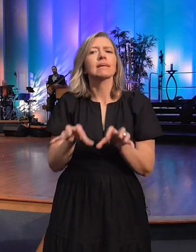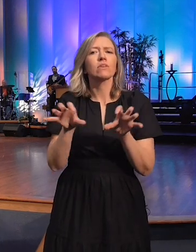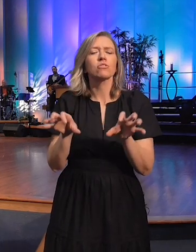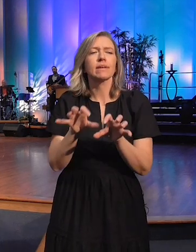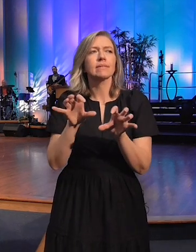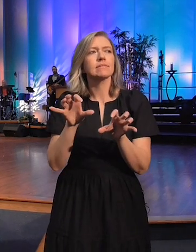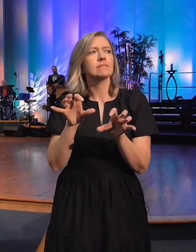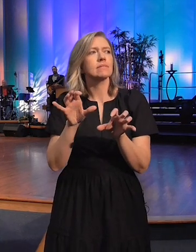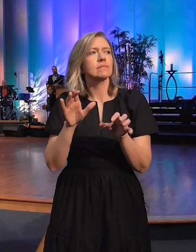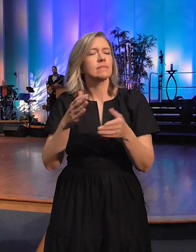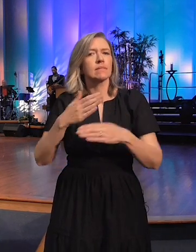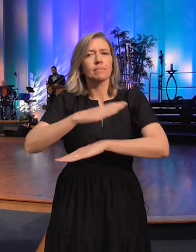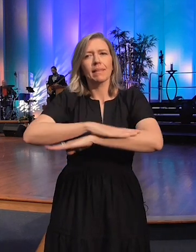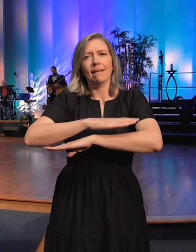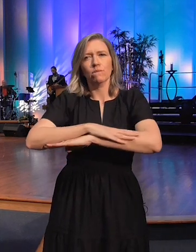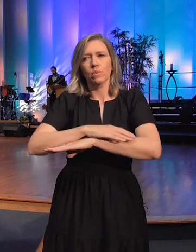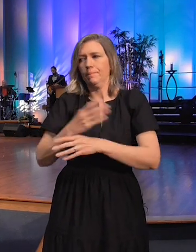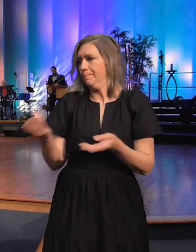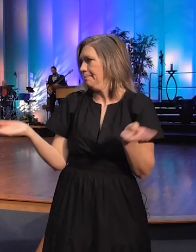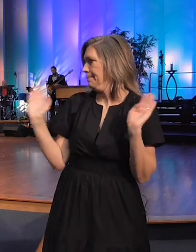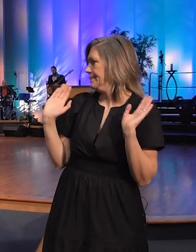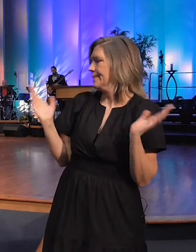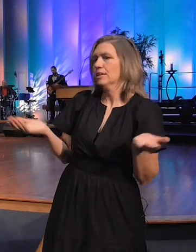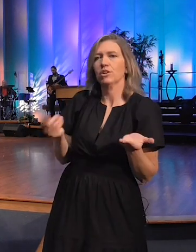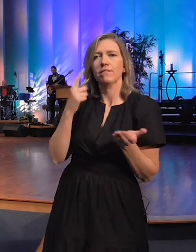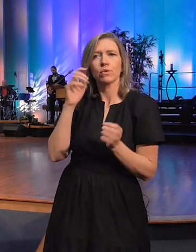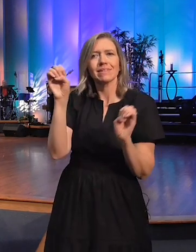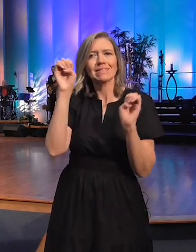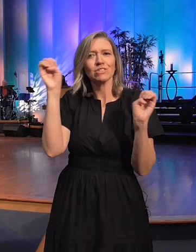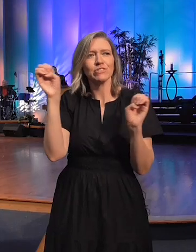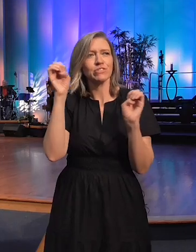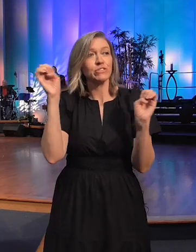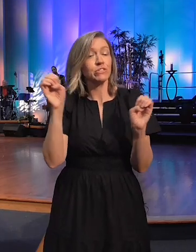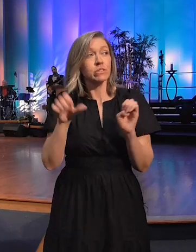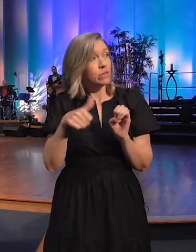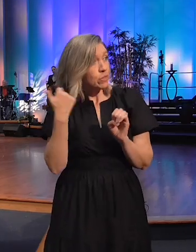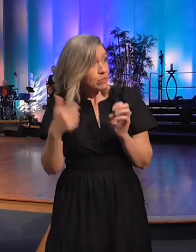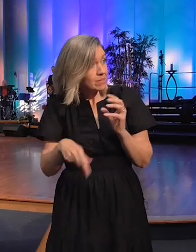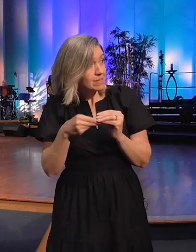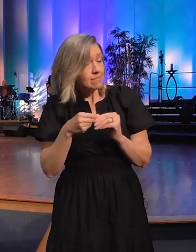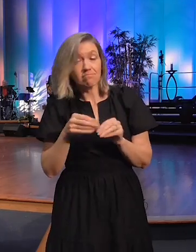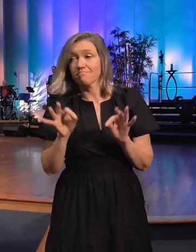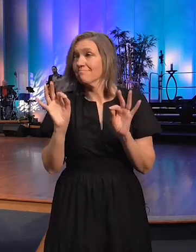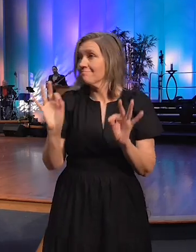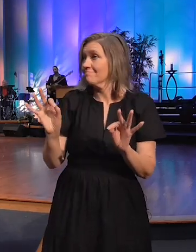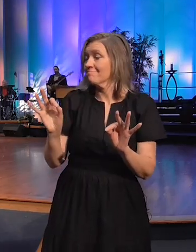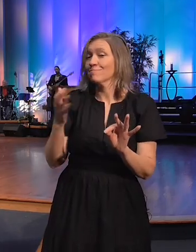aquí para Pascua. Fantástico, cualquier otra cosa es genial, vamos a defender